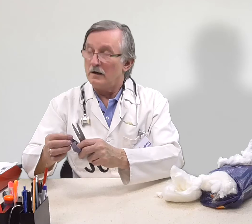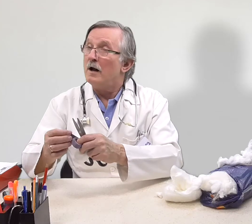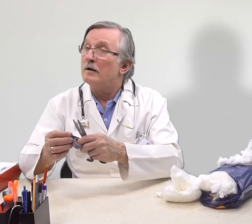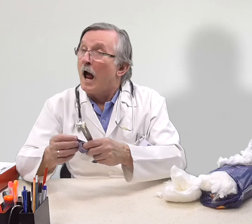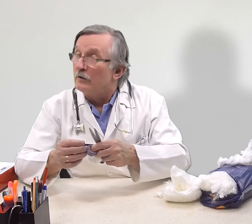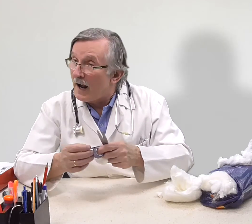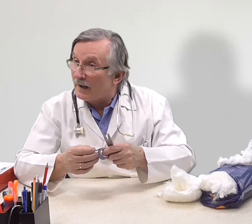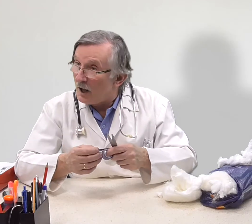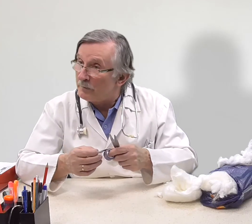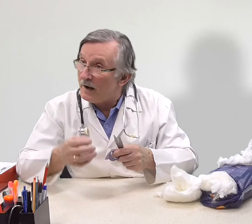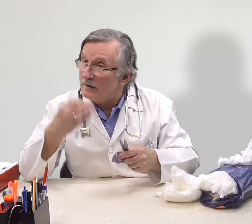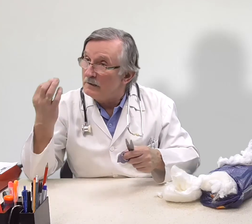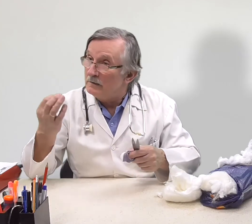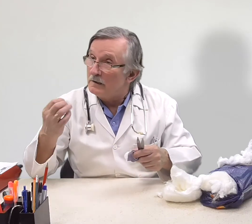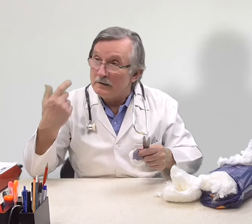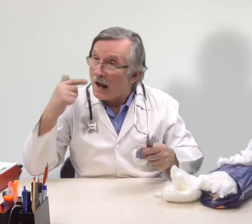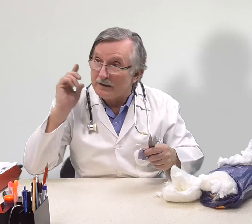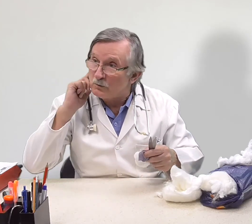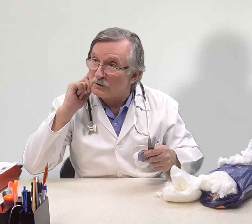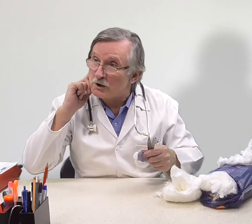No i jak? Lepiej? Nie słyszysz?